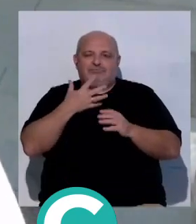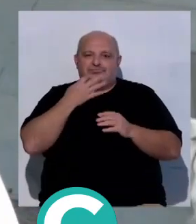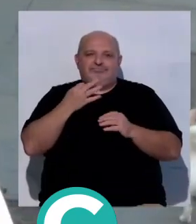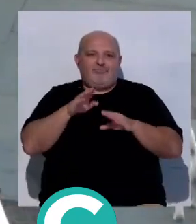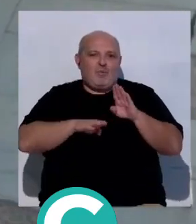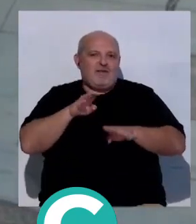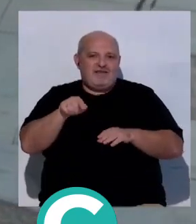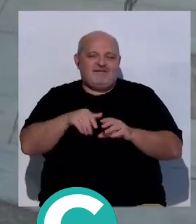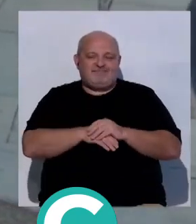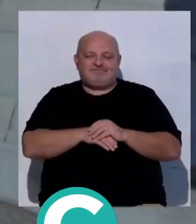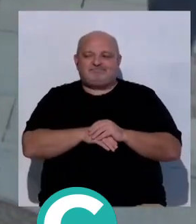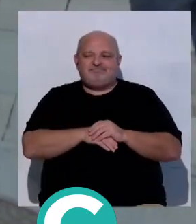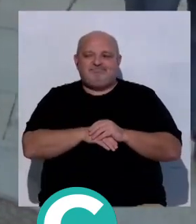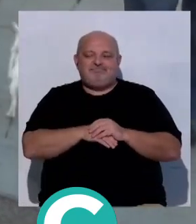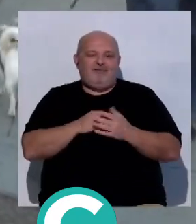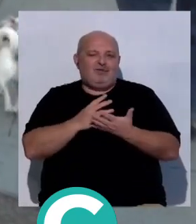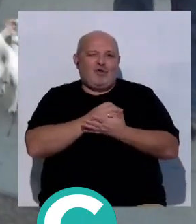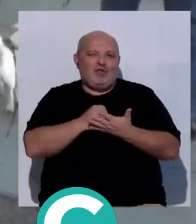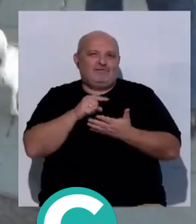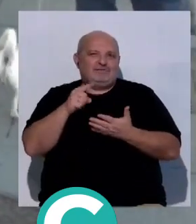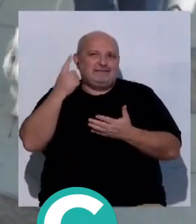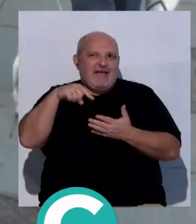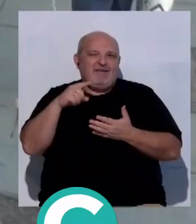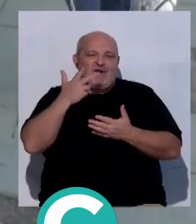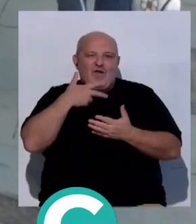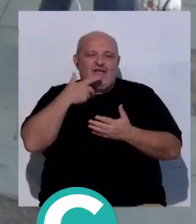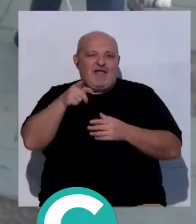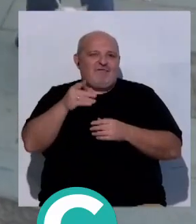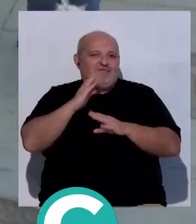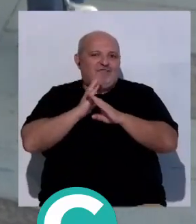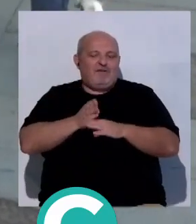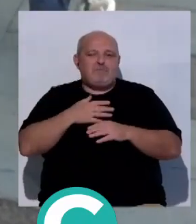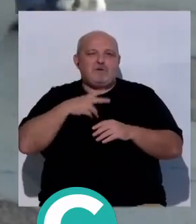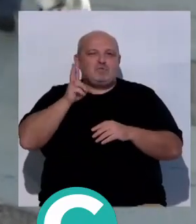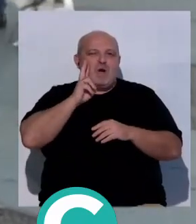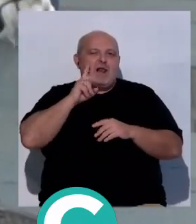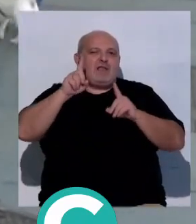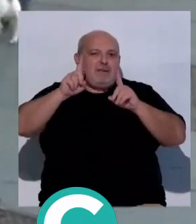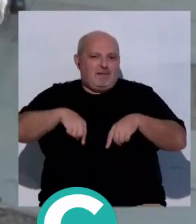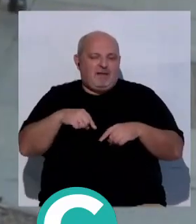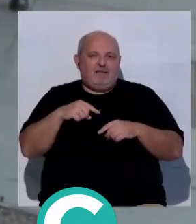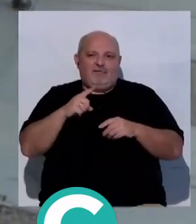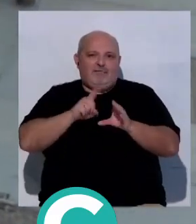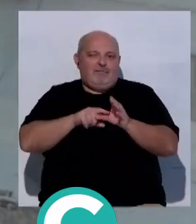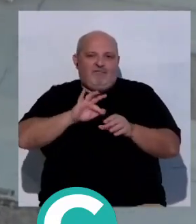aquí en ci todo el mundo que que viene viene a la huella y mi suegra igual mi suegra que es socia e